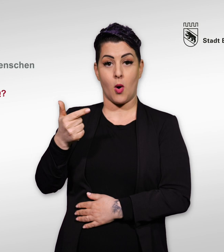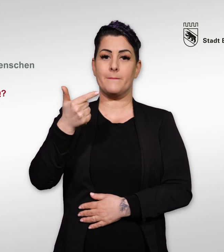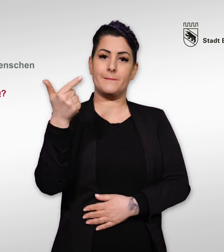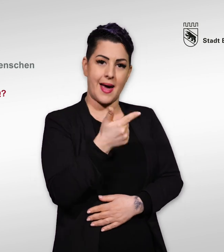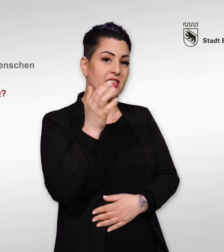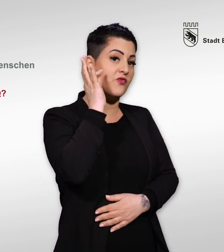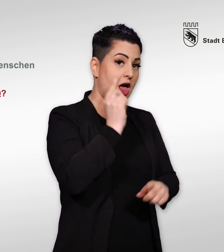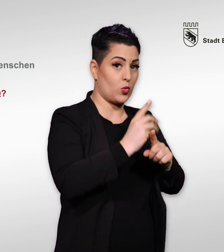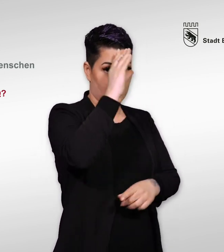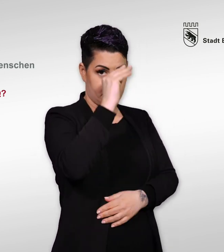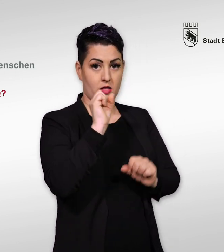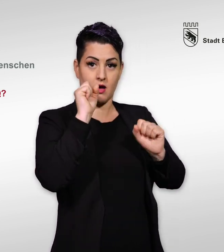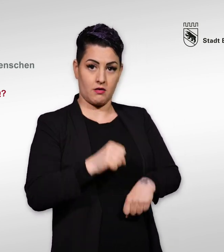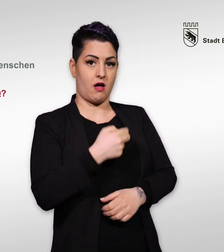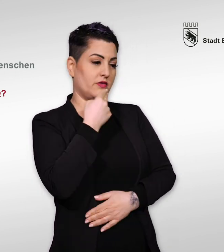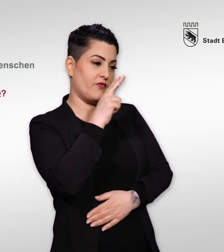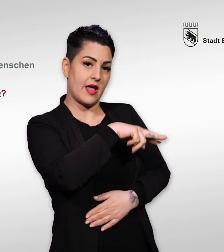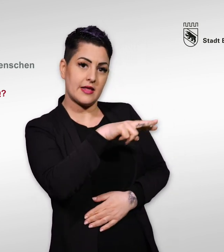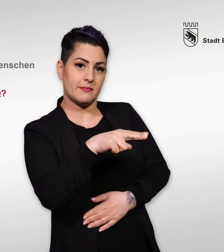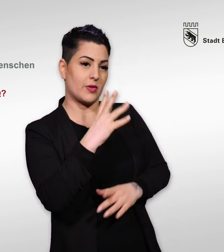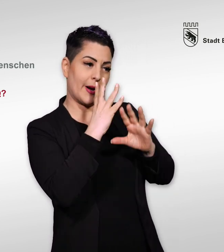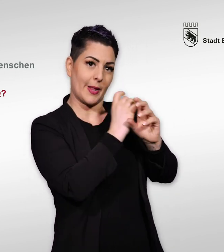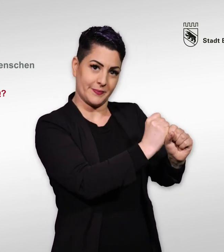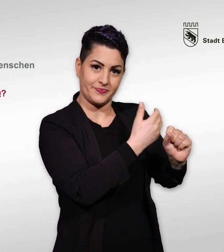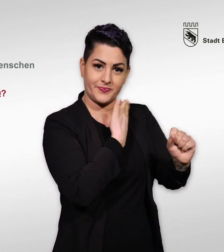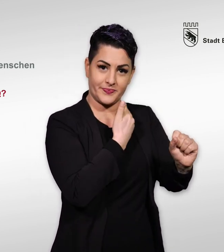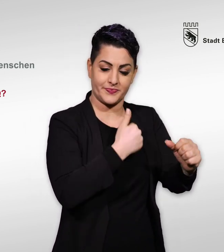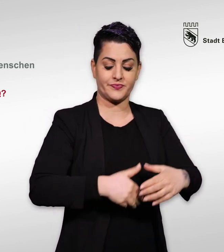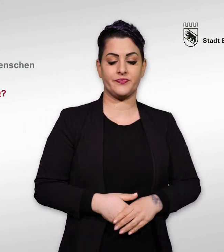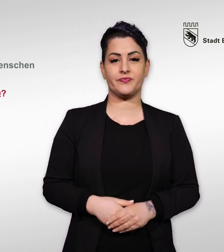und sowohl Frauen als auch Männer begehren.